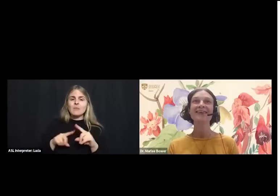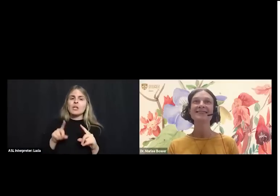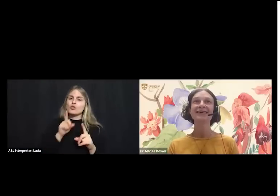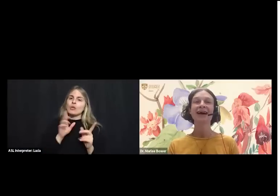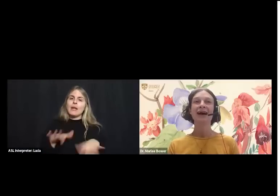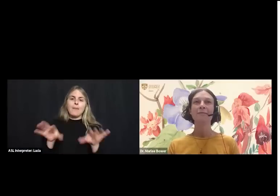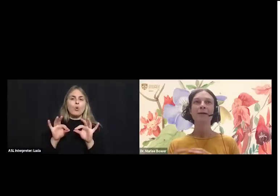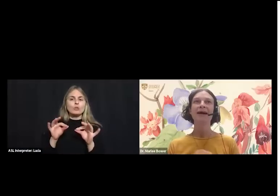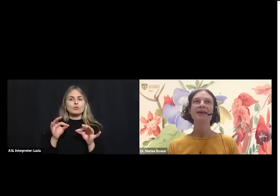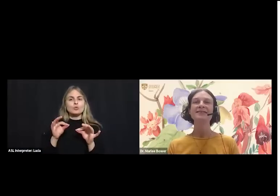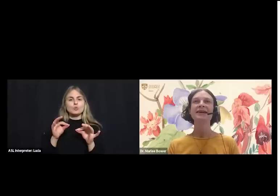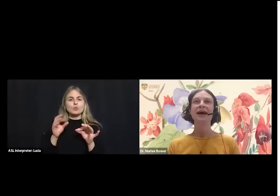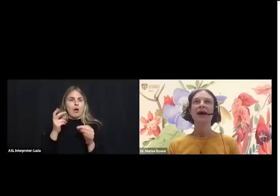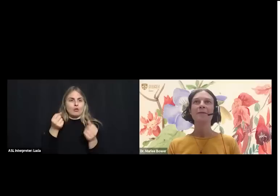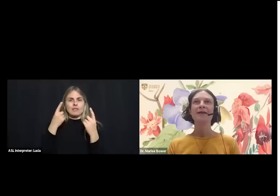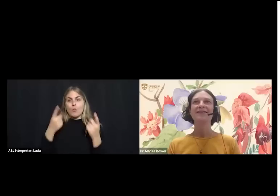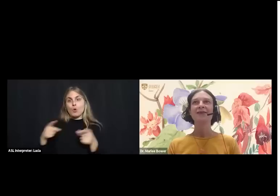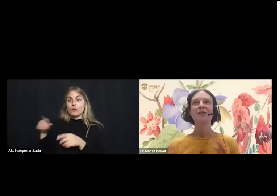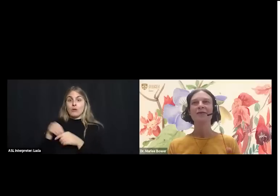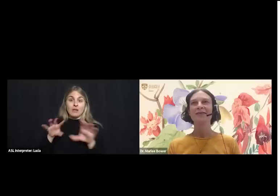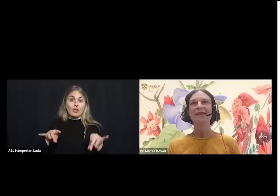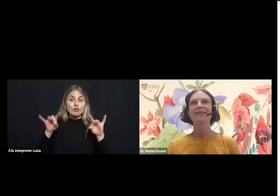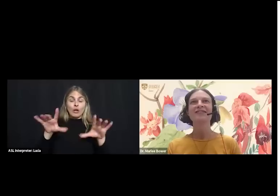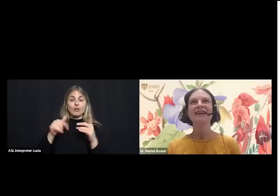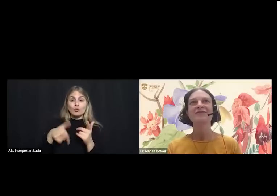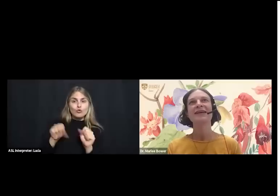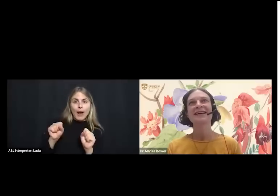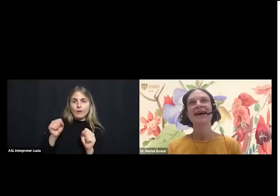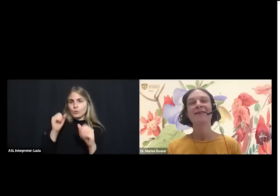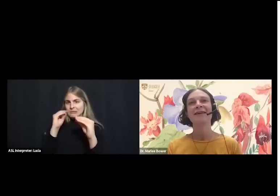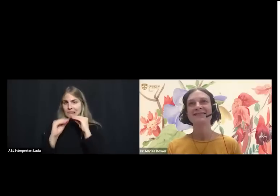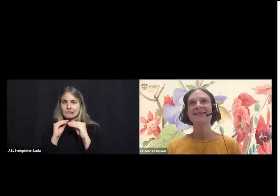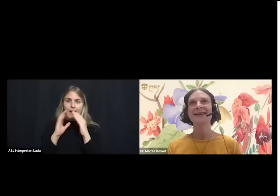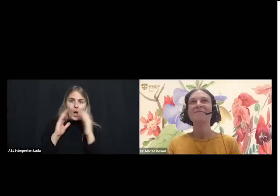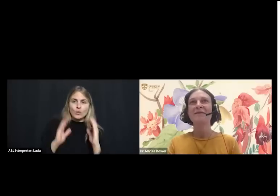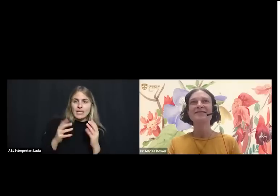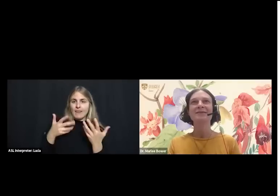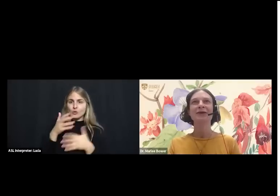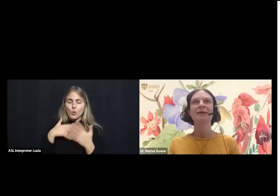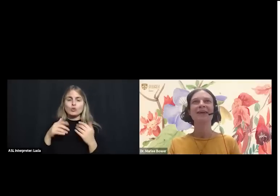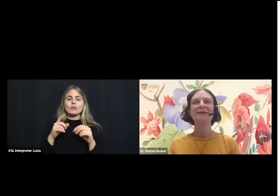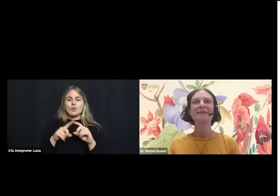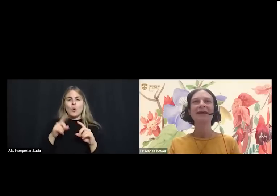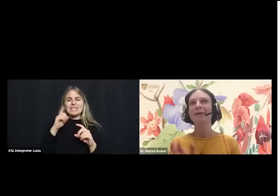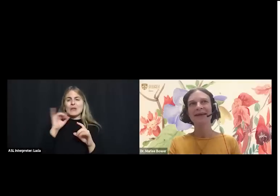en torno a la vivienda y vivienda pública, y es un cambio necesario y parece que podría ser similar en América.